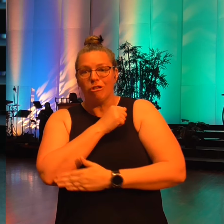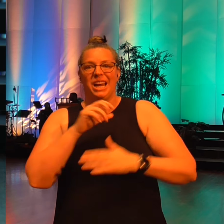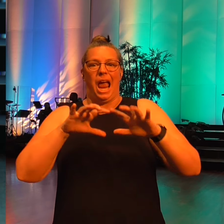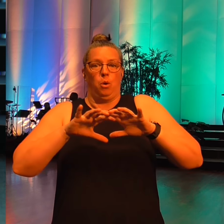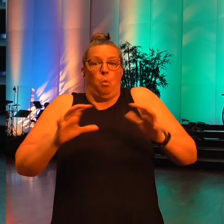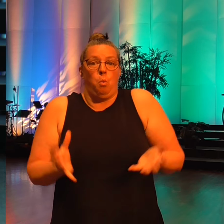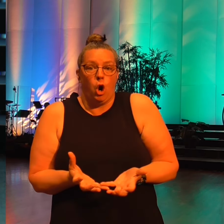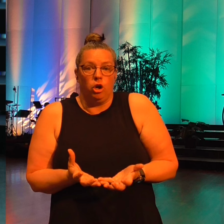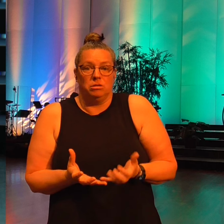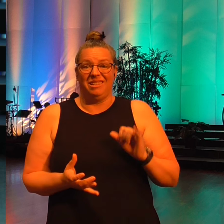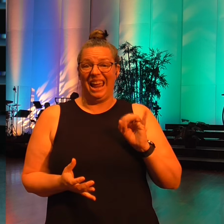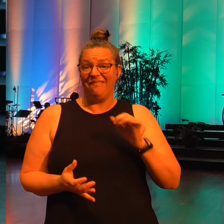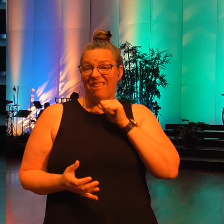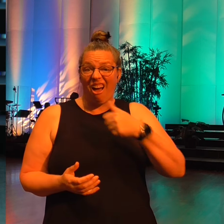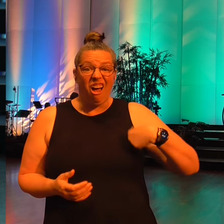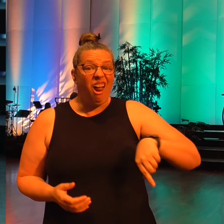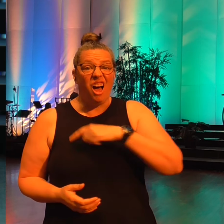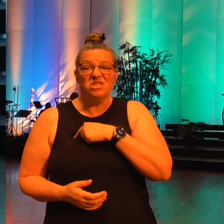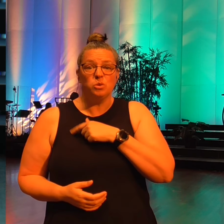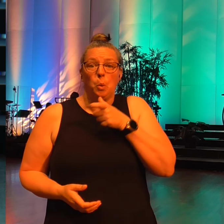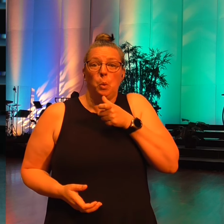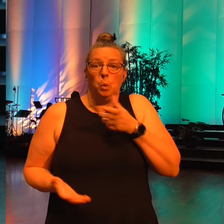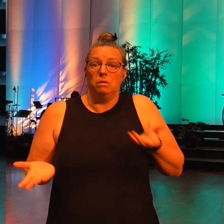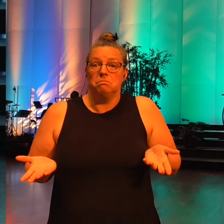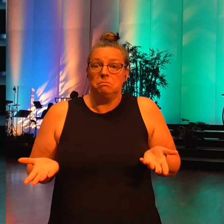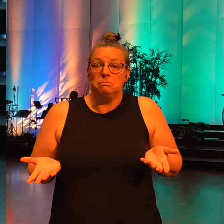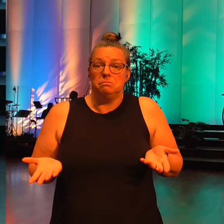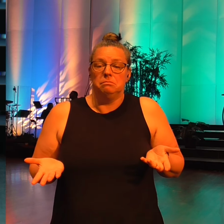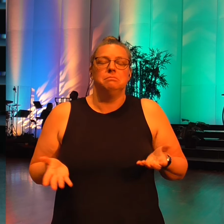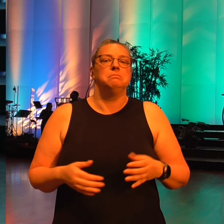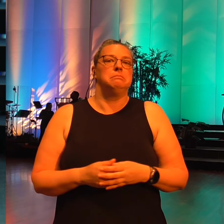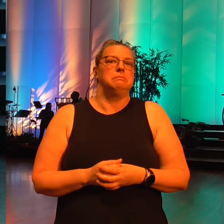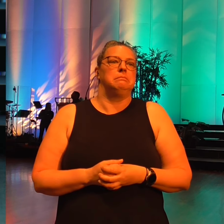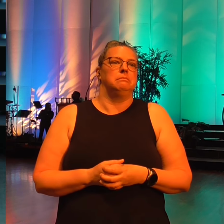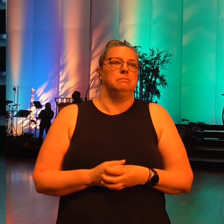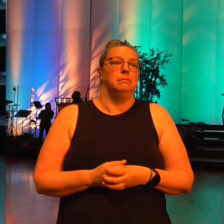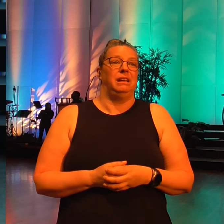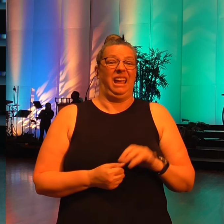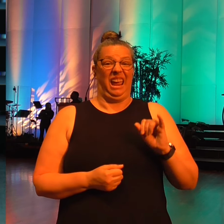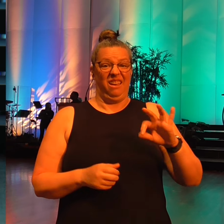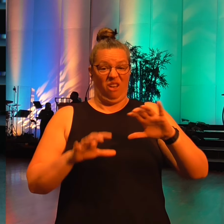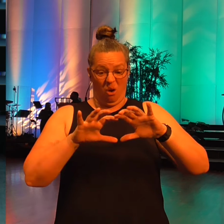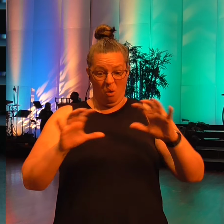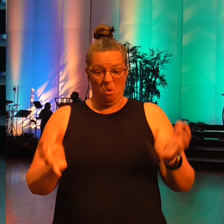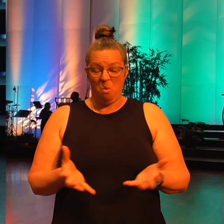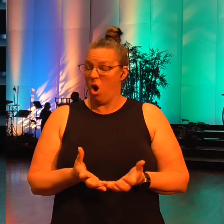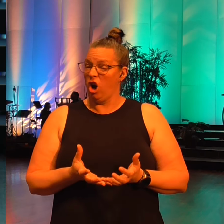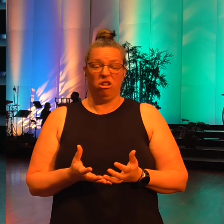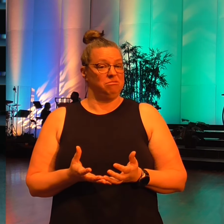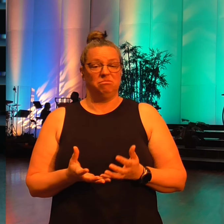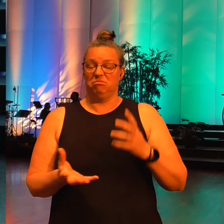quién lo hará? E incluso cuando el mundo parece estar fuera de control, vemos cosas terribles